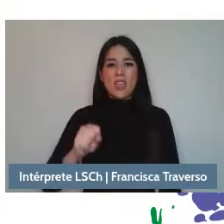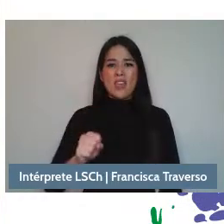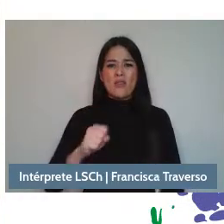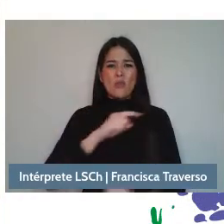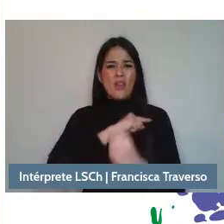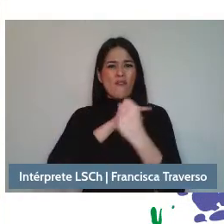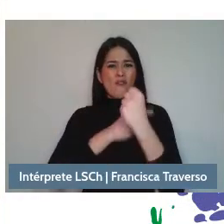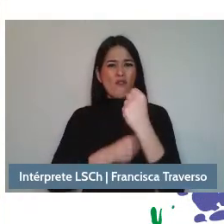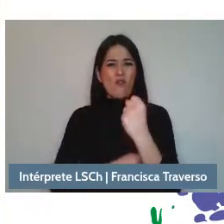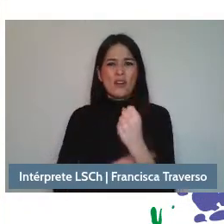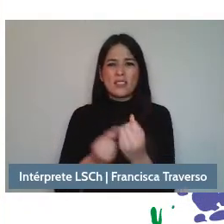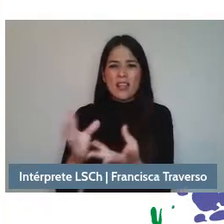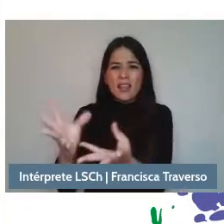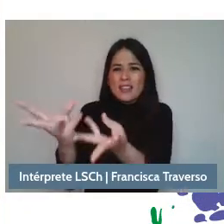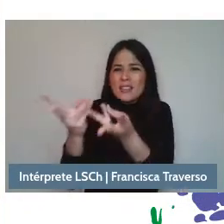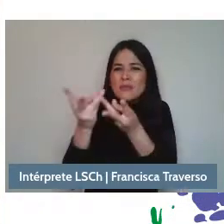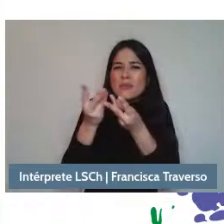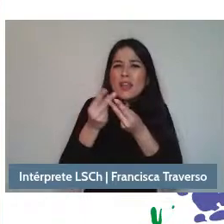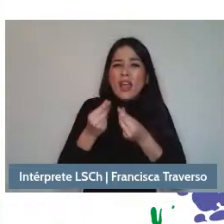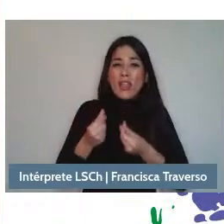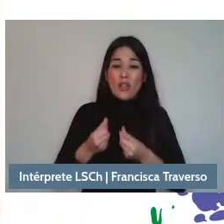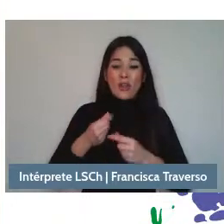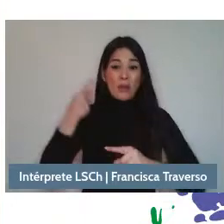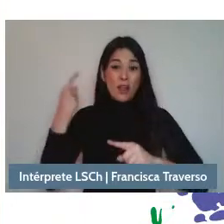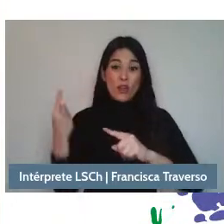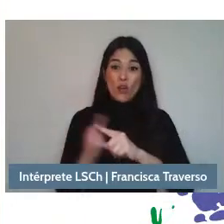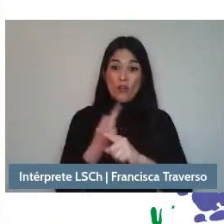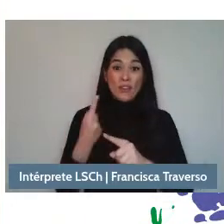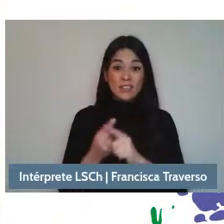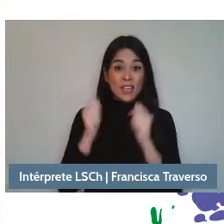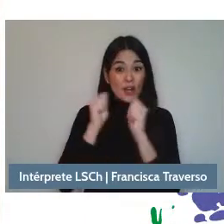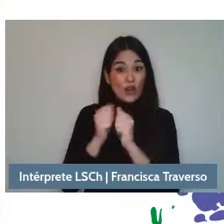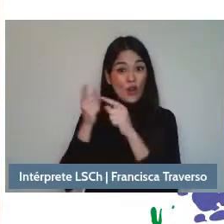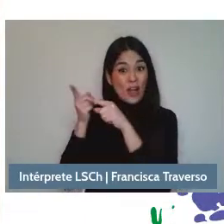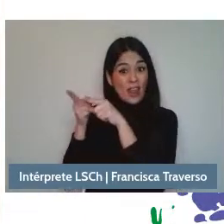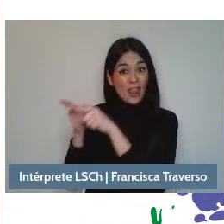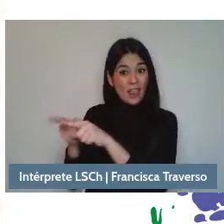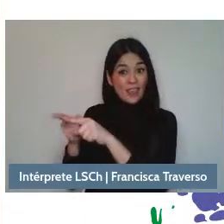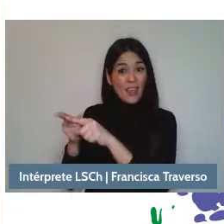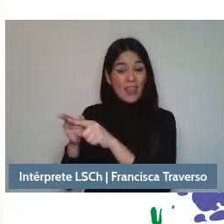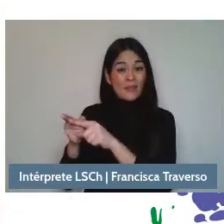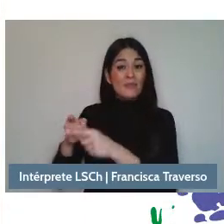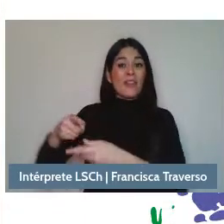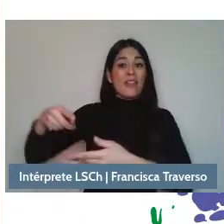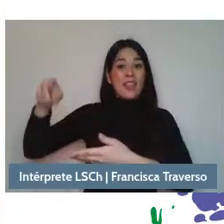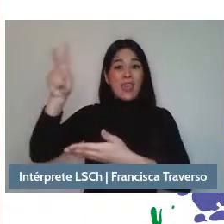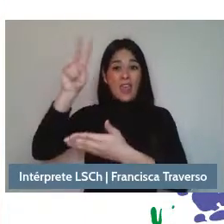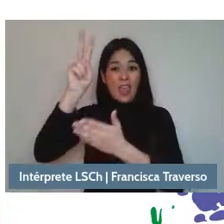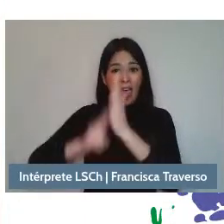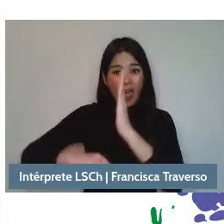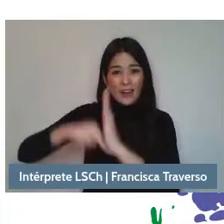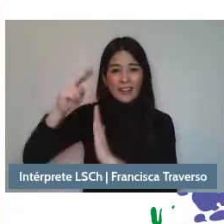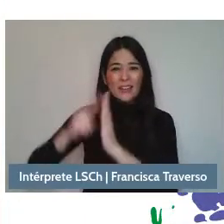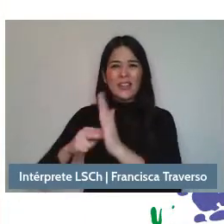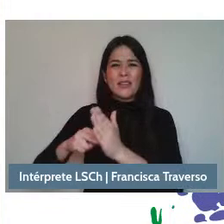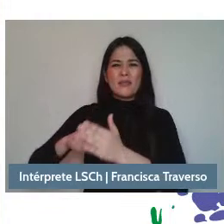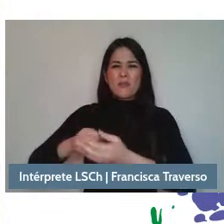Y para conversar con esa fuerza de las artes, de las poesías, del activismo y de tantas otras cosas